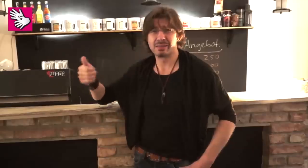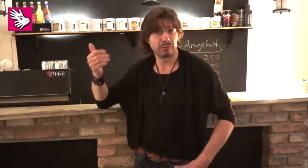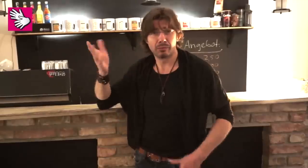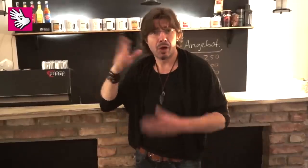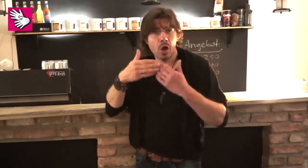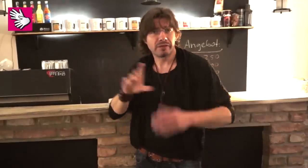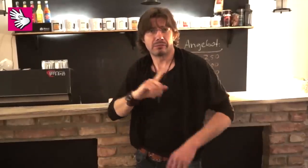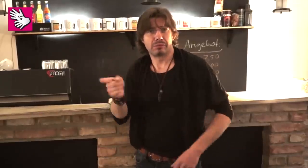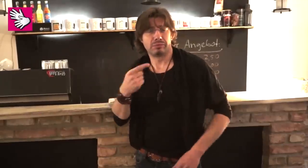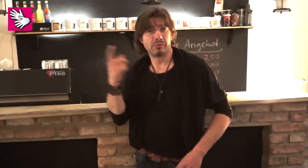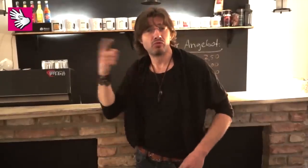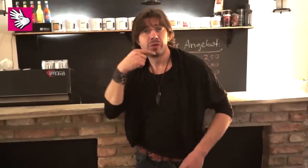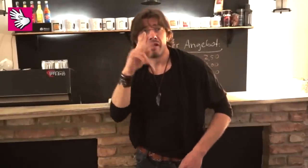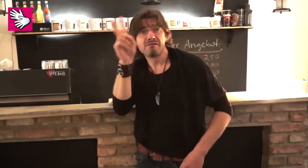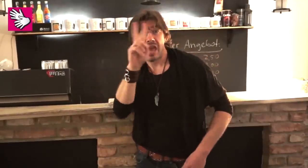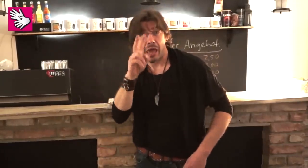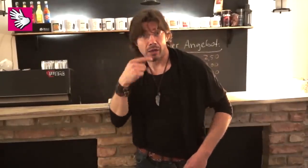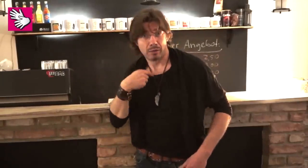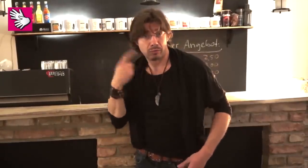der hat aber nicht aufgemacht, vielleicht hat er hinter der Tür gefragt, wer das ist, aber das habe ich ja nicht gehört.